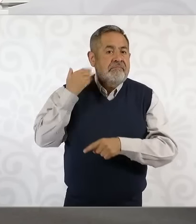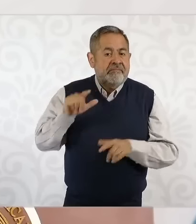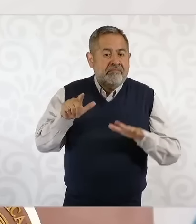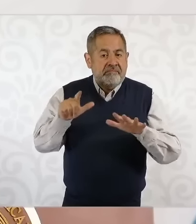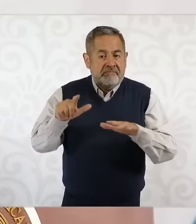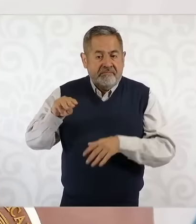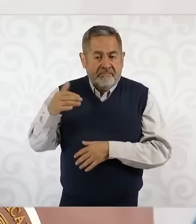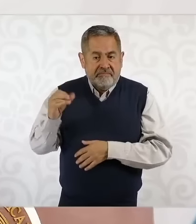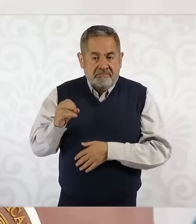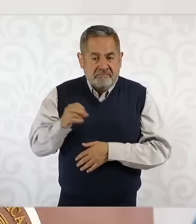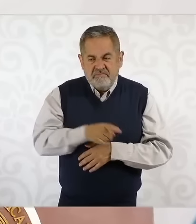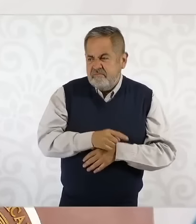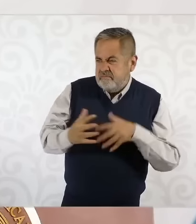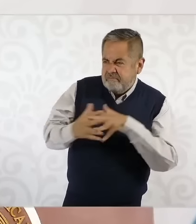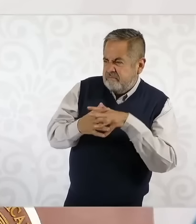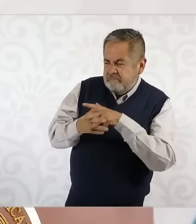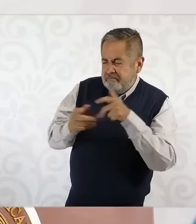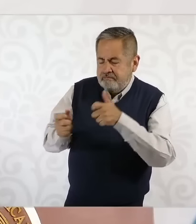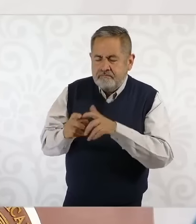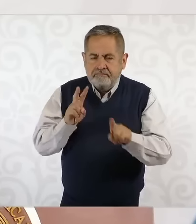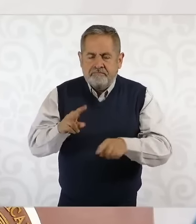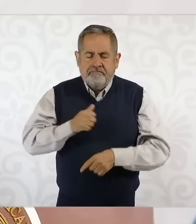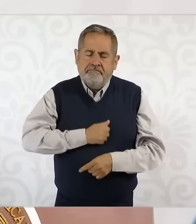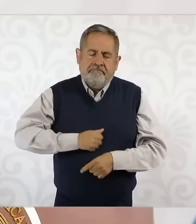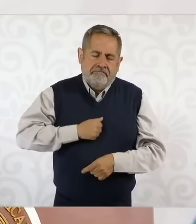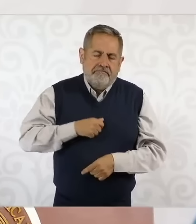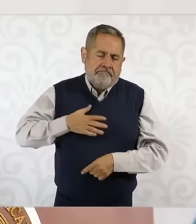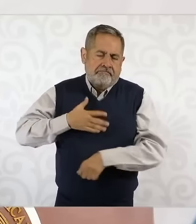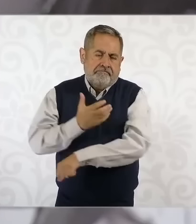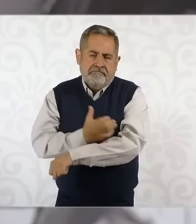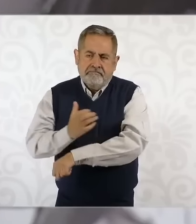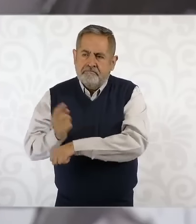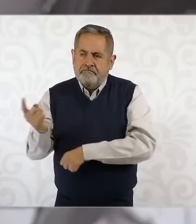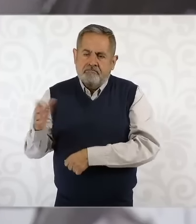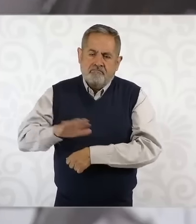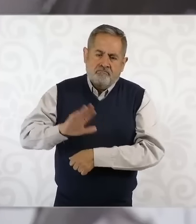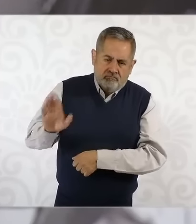lamentablemente, uno de nuestros compañeros perdió la vida y dos más resultaron lesionados.